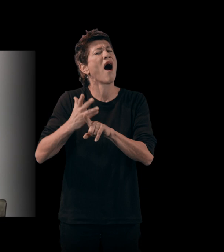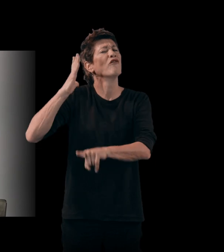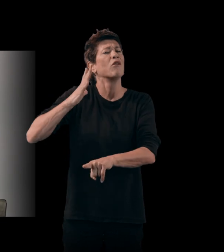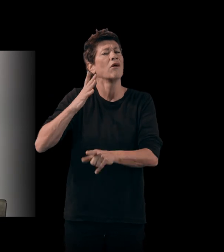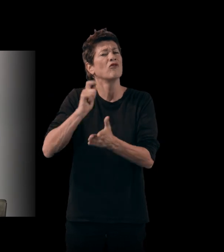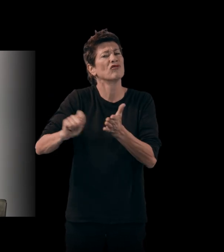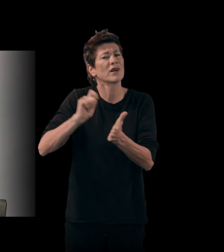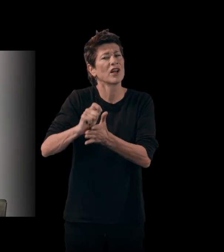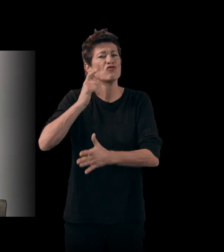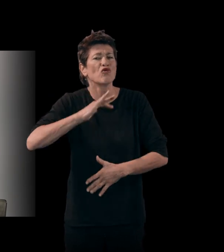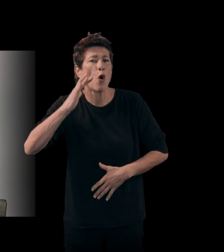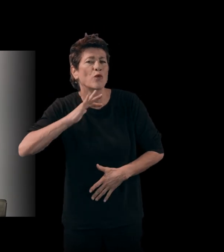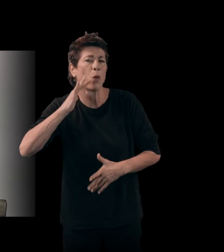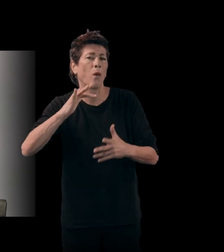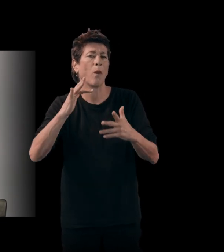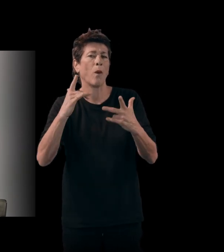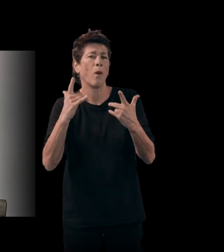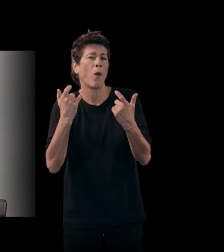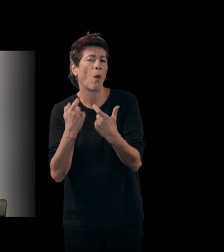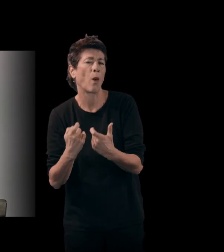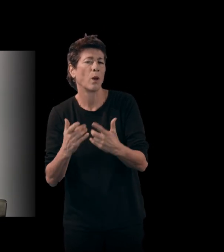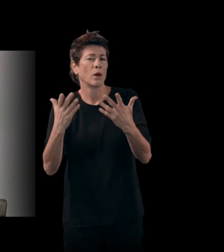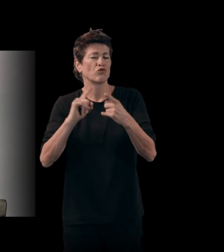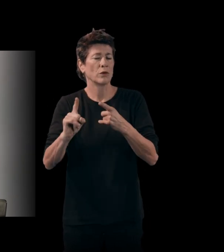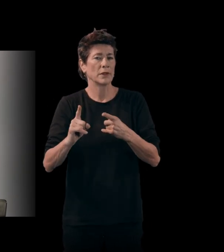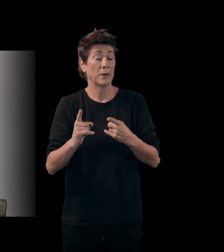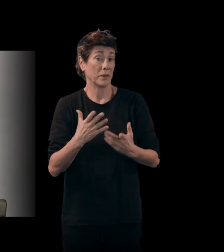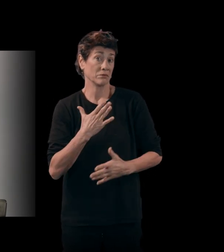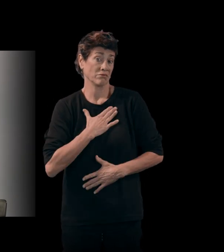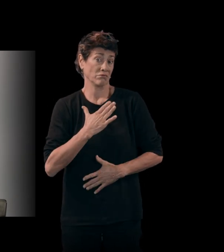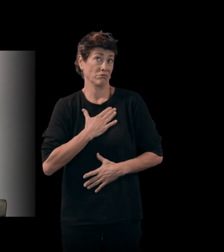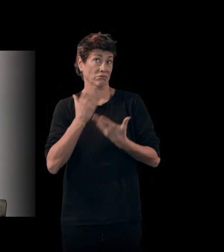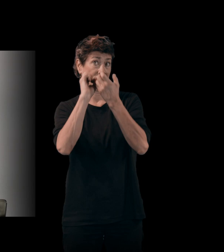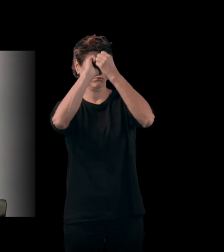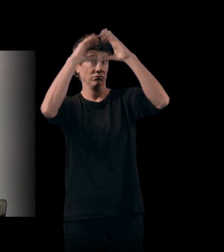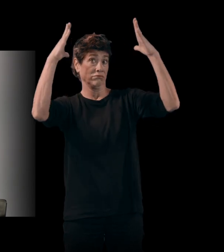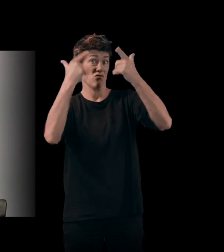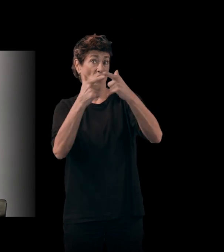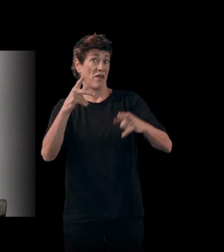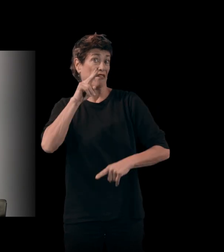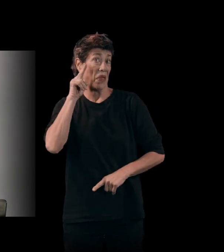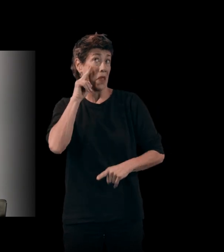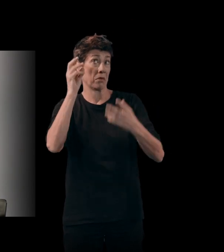Il y a beaucoup de jeux sur l’allitération. C’est mon appréhension de la langue vietnamienne. Pour moi, la langue vietnamienne, c’est de la musique.